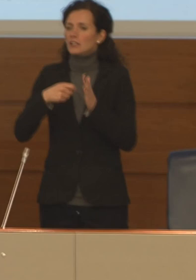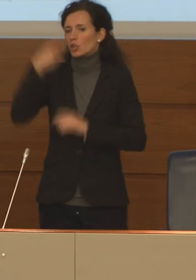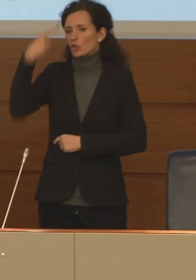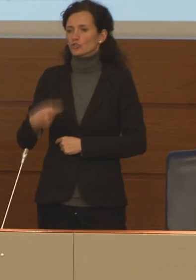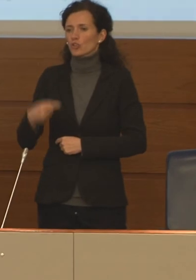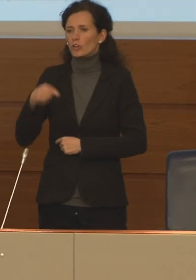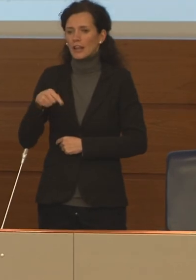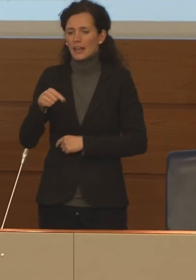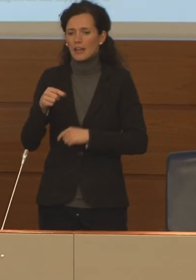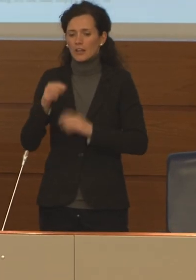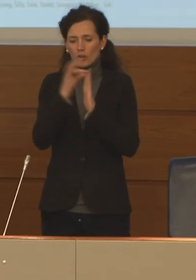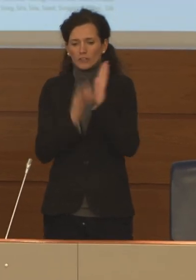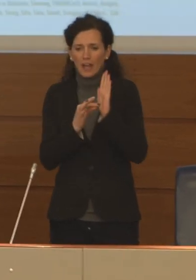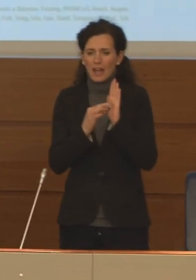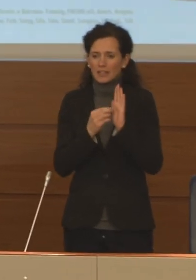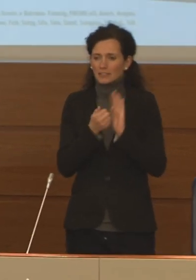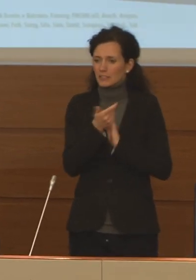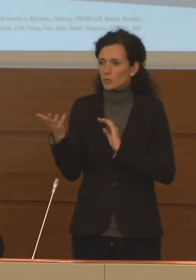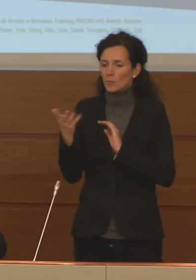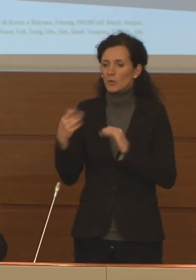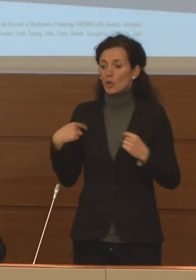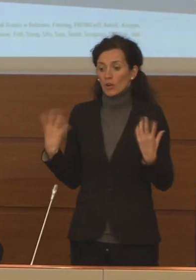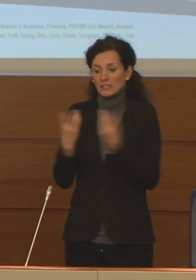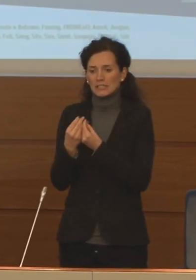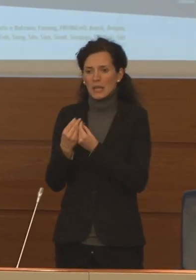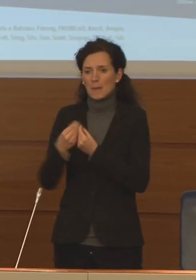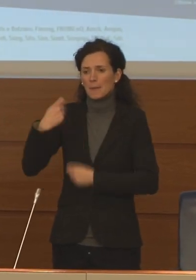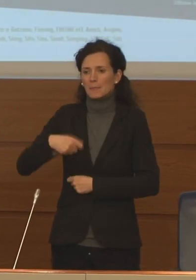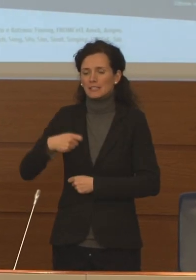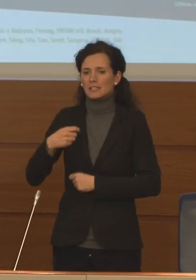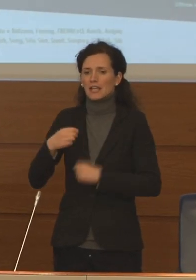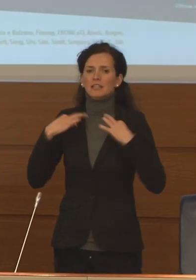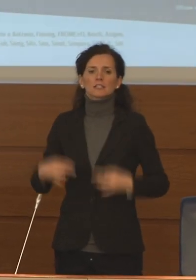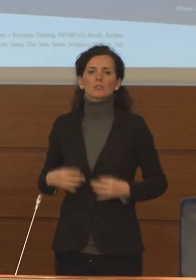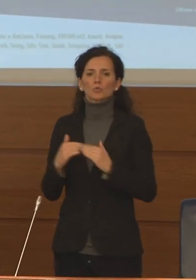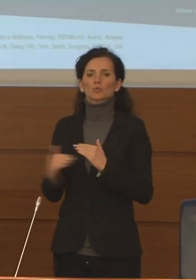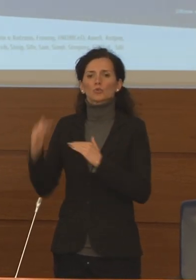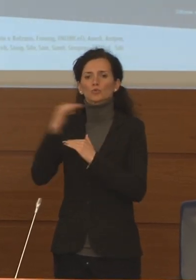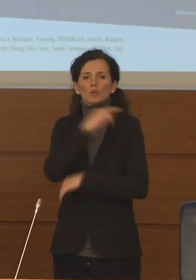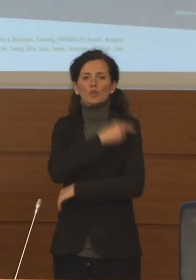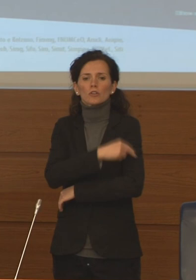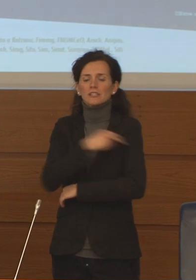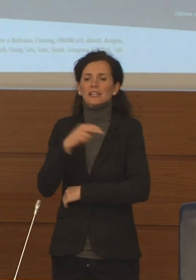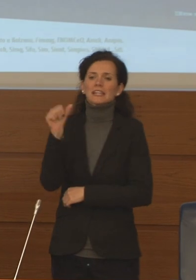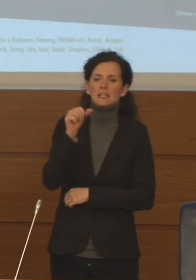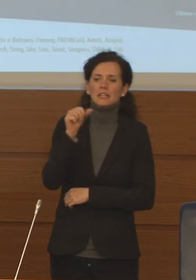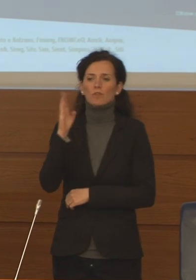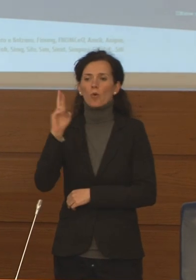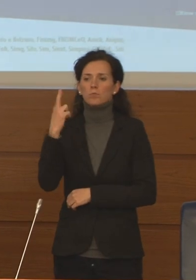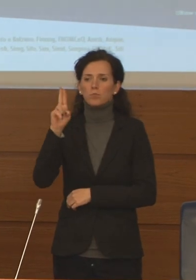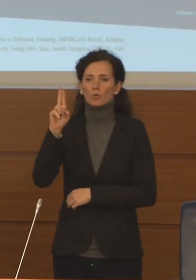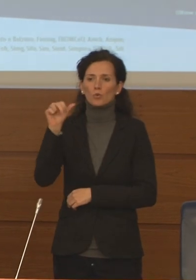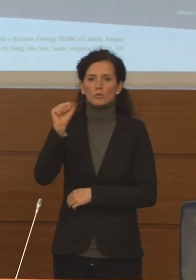sono qui accompagnato dal presidente dell'Istituto Superiore di Sanità, il professor Silvio Brusaferro che mi